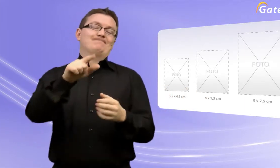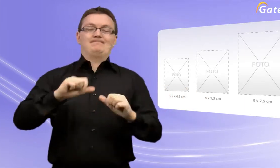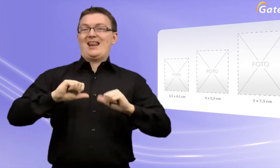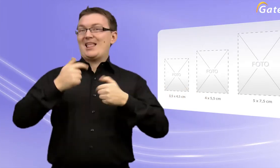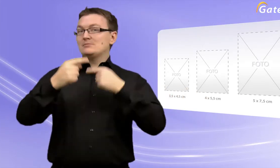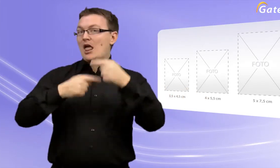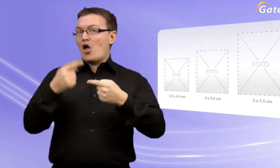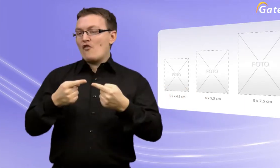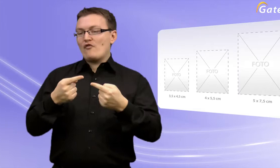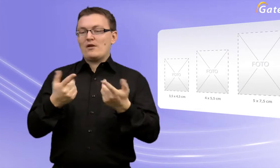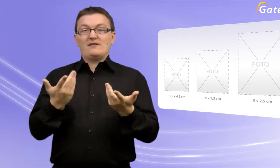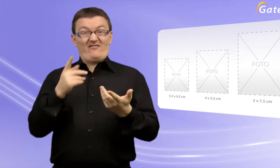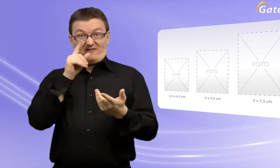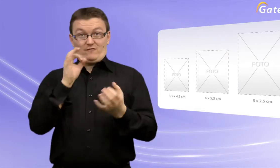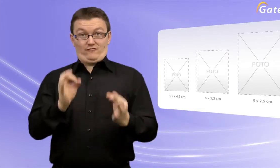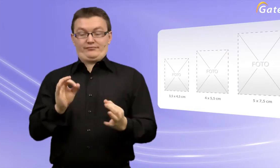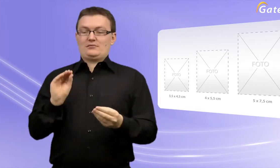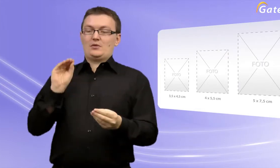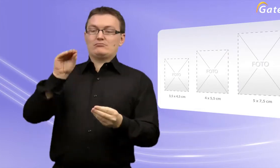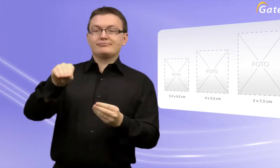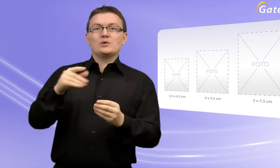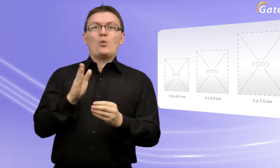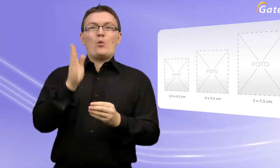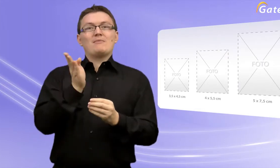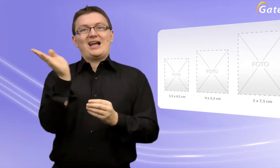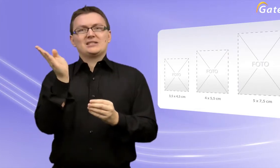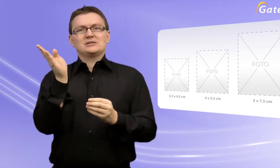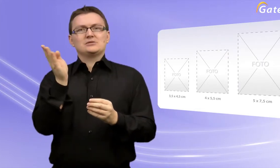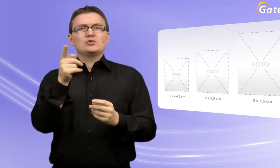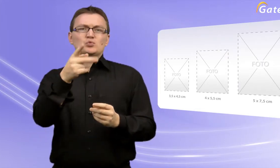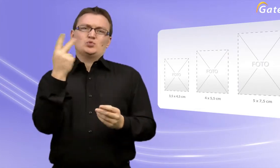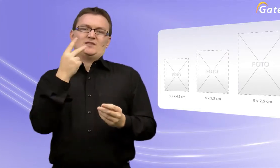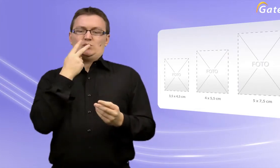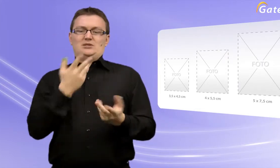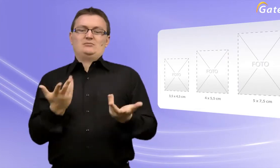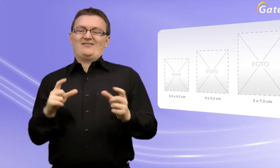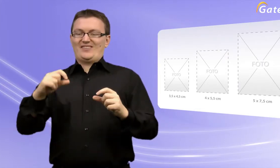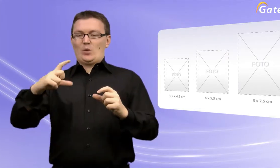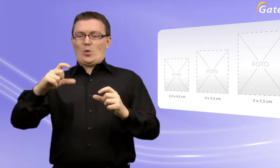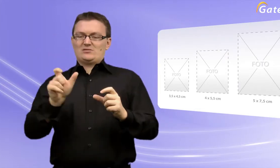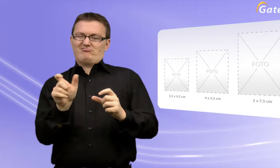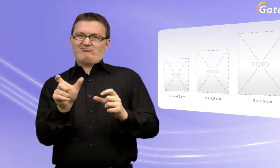Bringen Sie Ihr Foto auf dem Lebenslauf oben rechts an, so schauen Sie , das die Größe